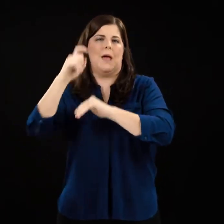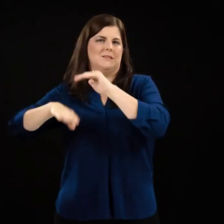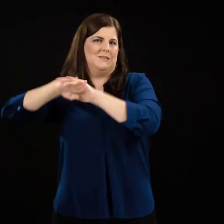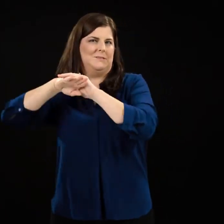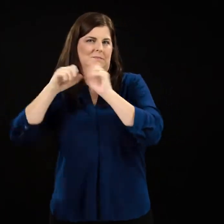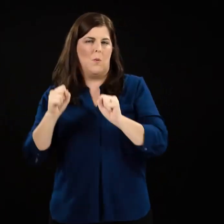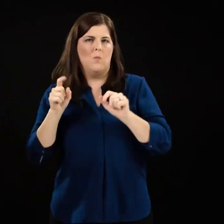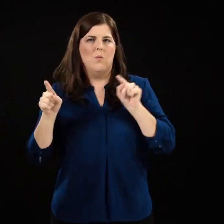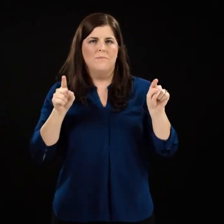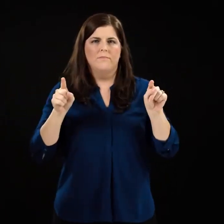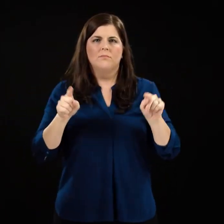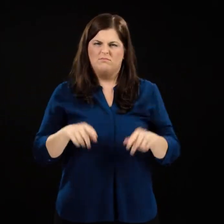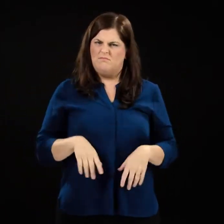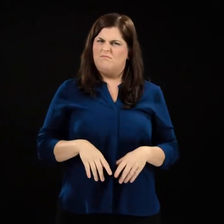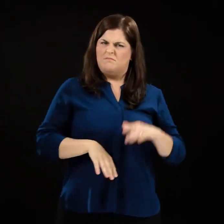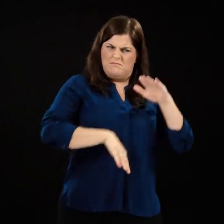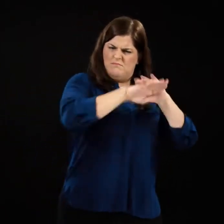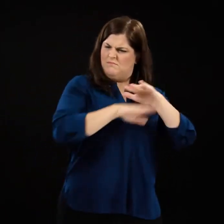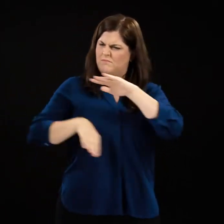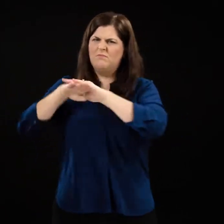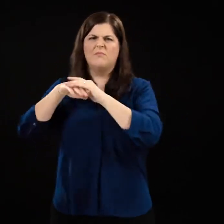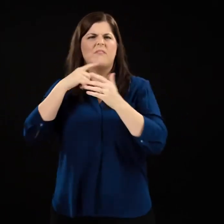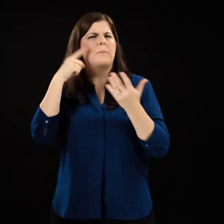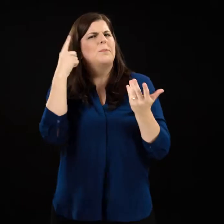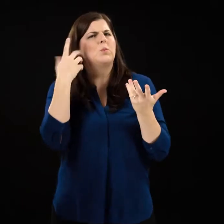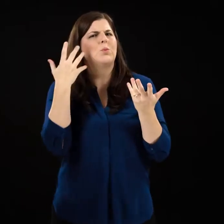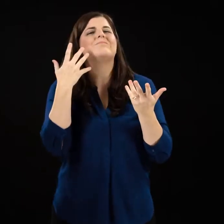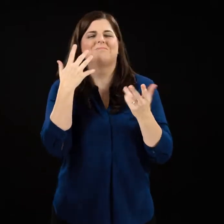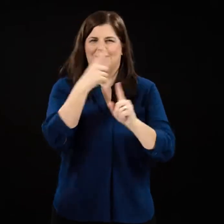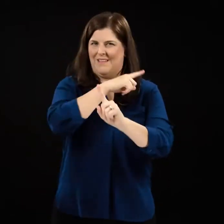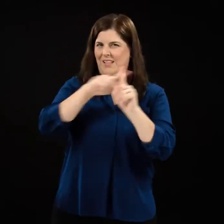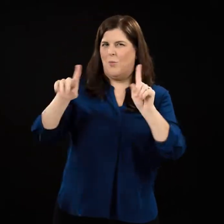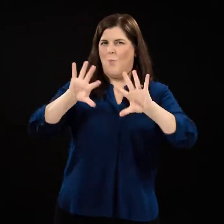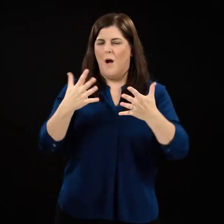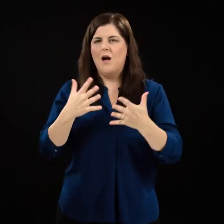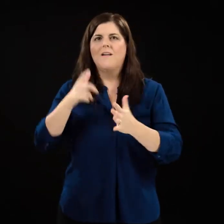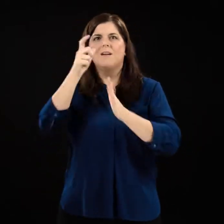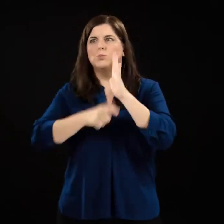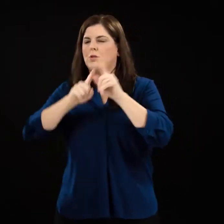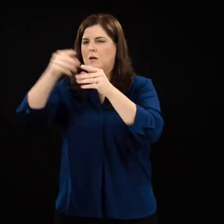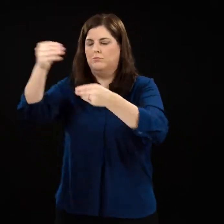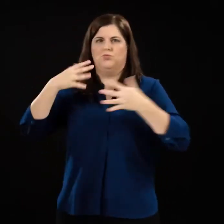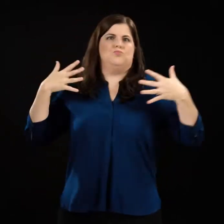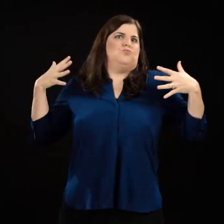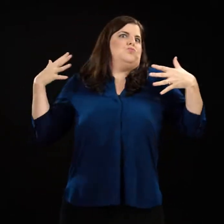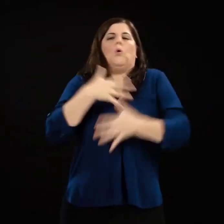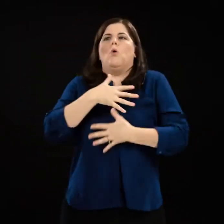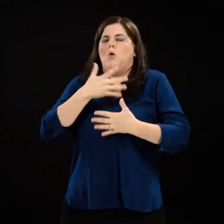frais si l'appareil est perdu ou volé. -- Lorsqu'en itinérance, il peut recevoir